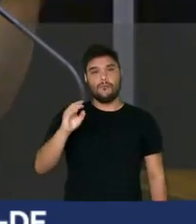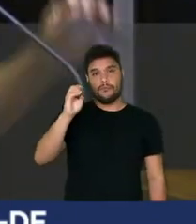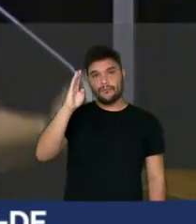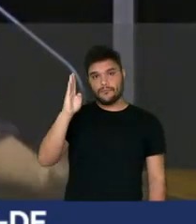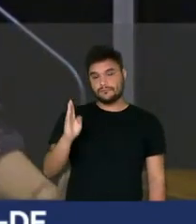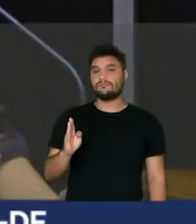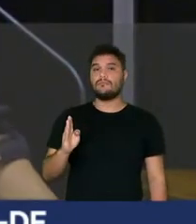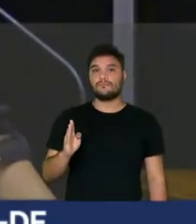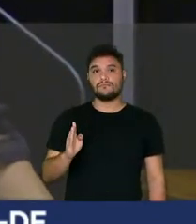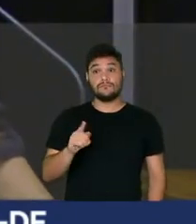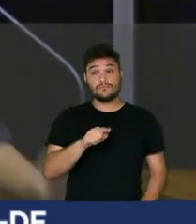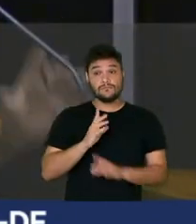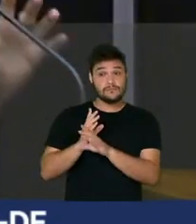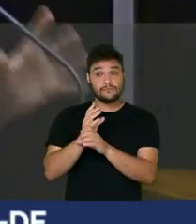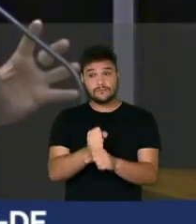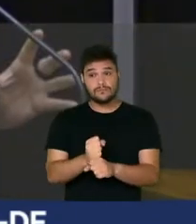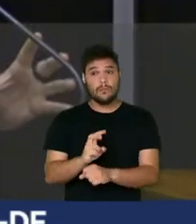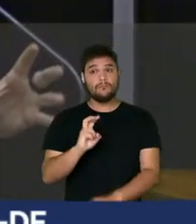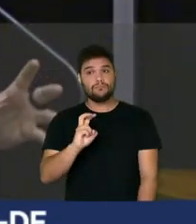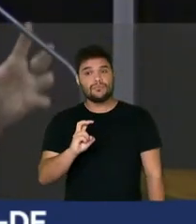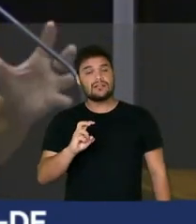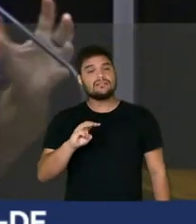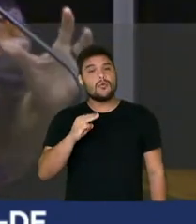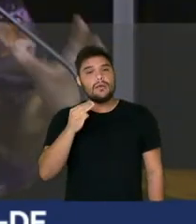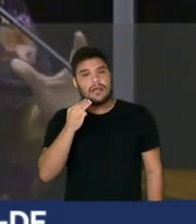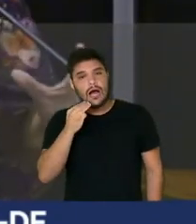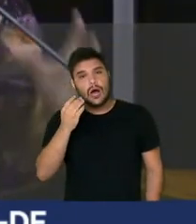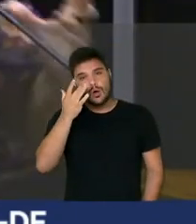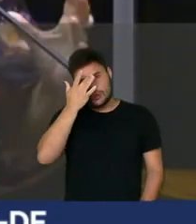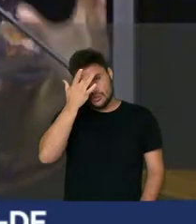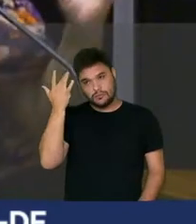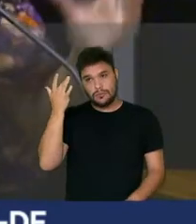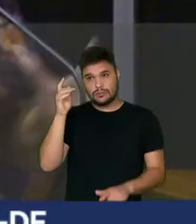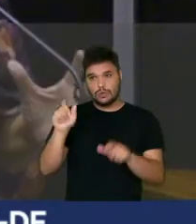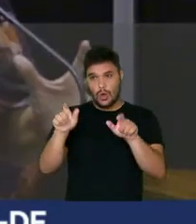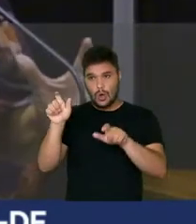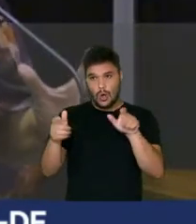CULTURA, 1.2 E 2.7 DO PIB BRASILEIRO, NÓS ESTAMOS FALANDO DE MAIS DE 5 MILHÕES DE PESSOAS QUE FAZEM CULTURA E